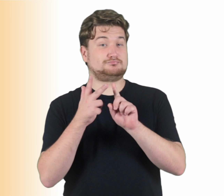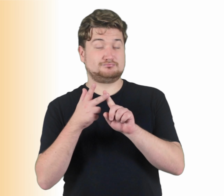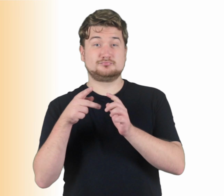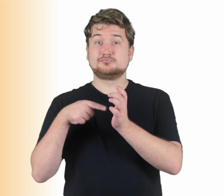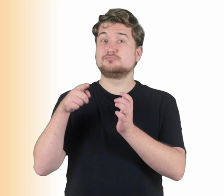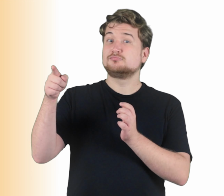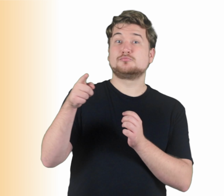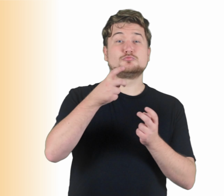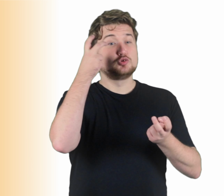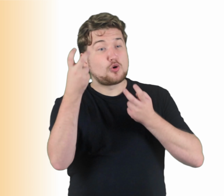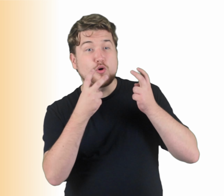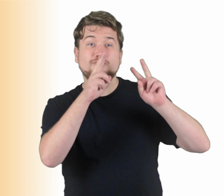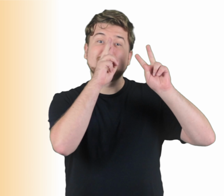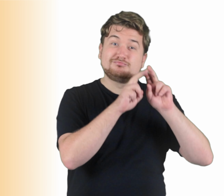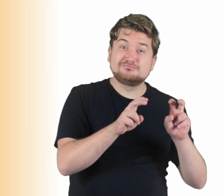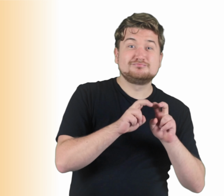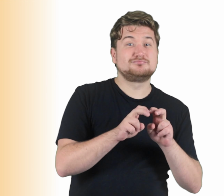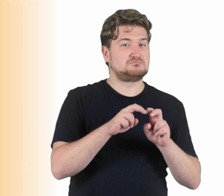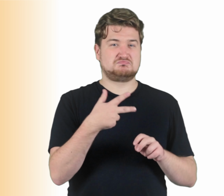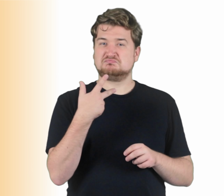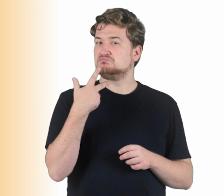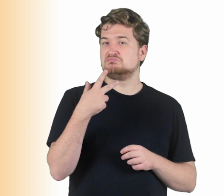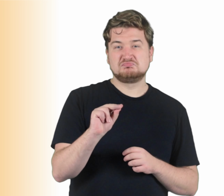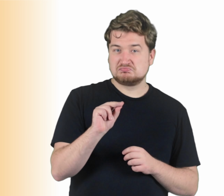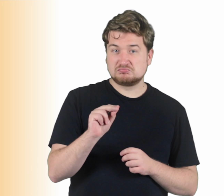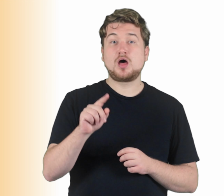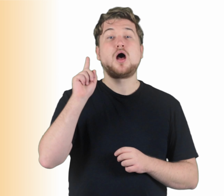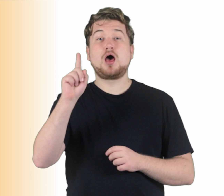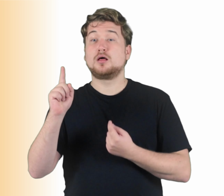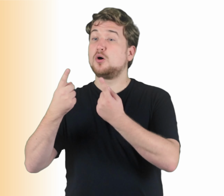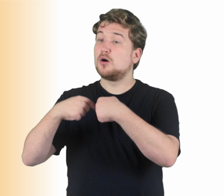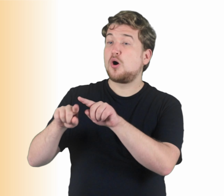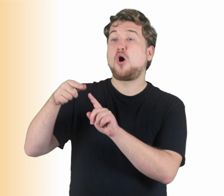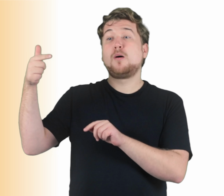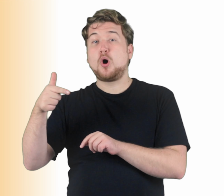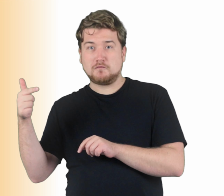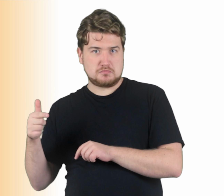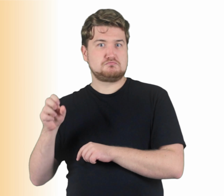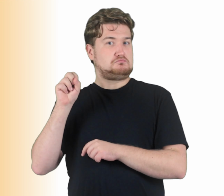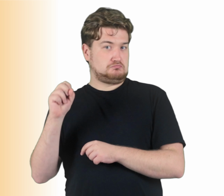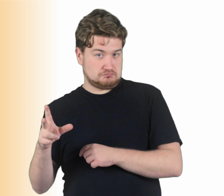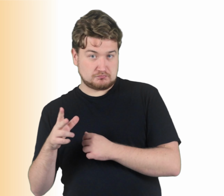Trzecia możliwość - nie eksploruje, ale podejmuje zobowiązania.